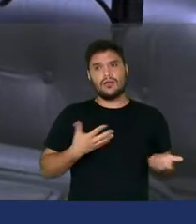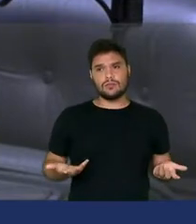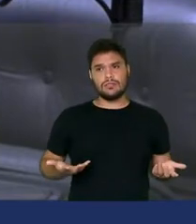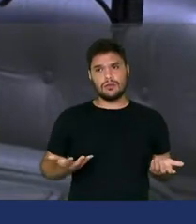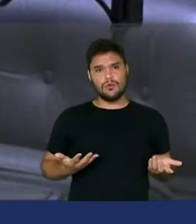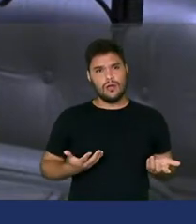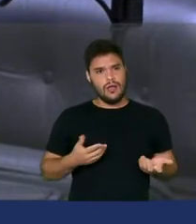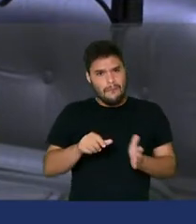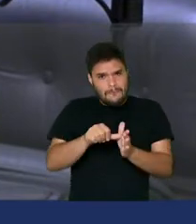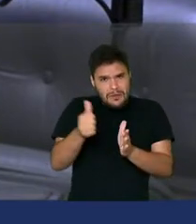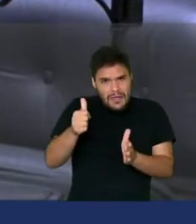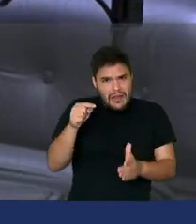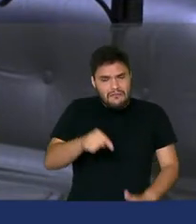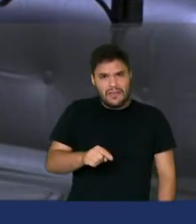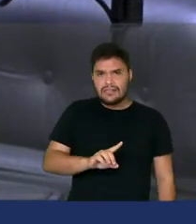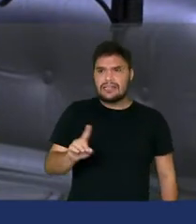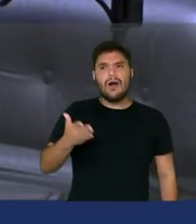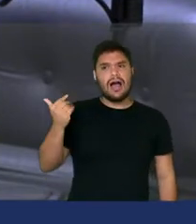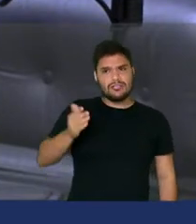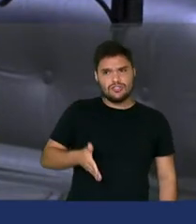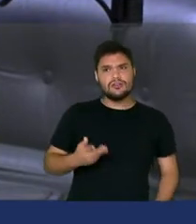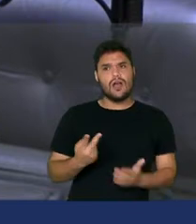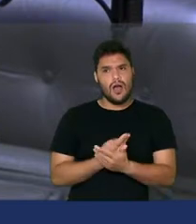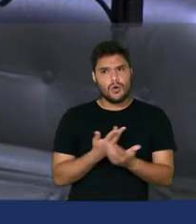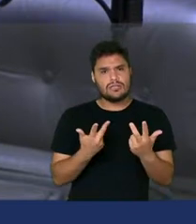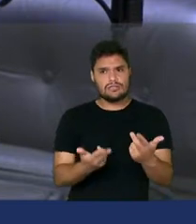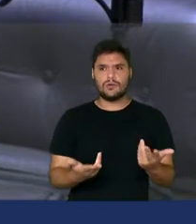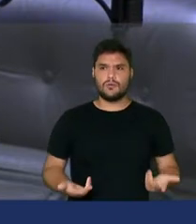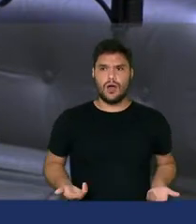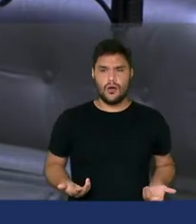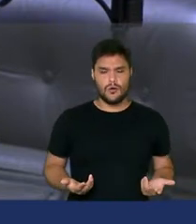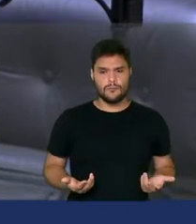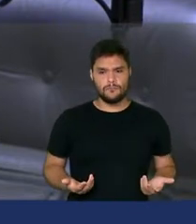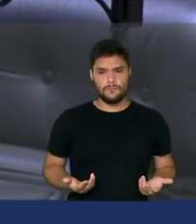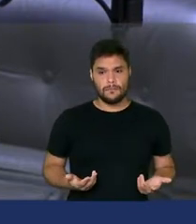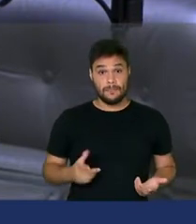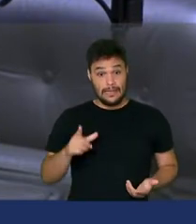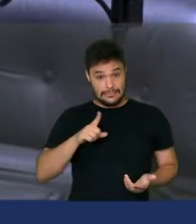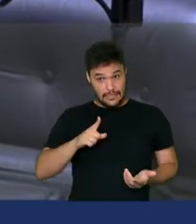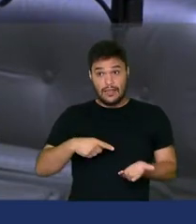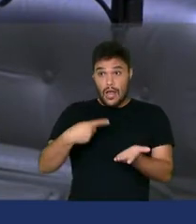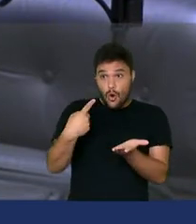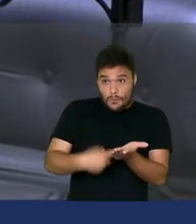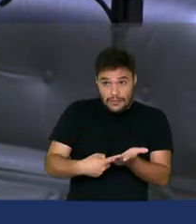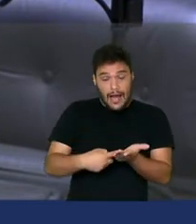NÃO É A PRIMEIRA VEZ, PRESIDENTE. NÃO É A PRIMEIRA VEZ. NÓS TEMOS UM PACTO PARA